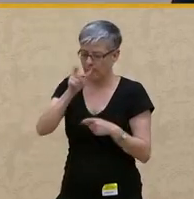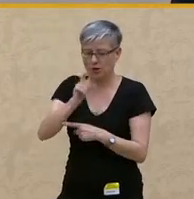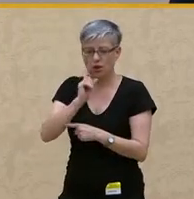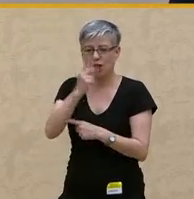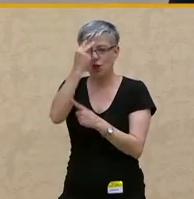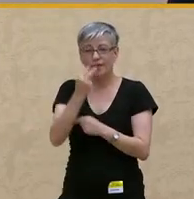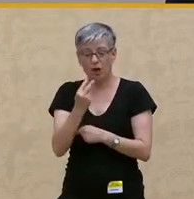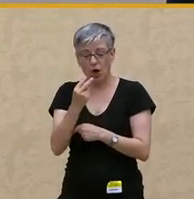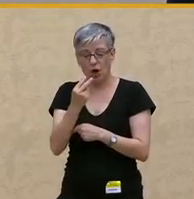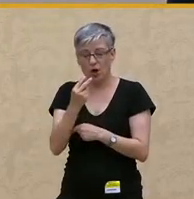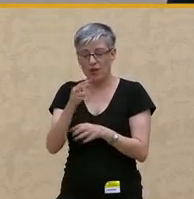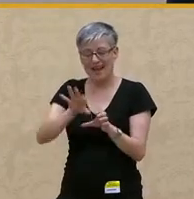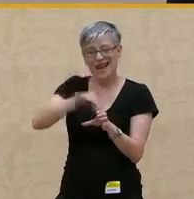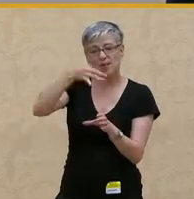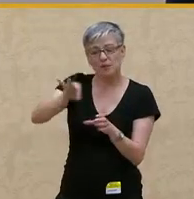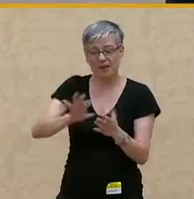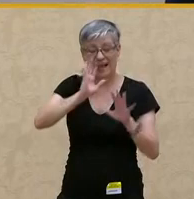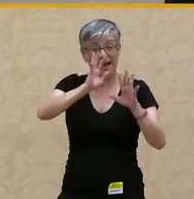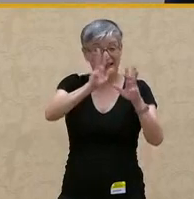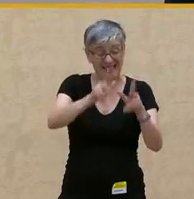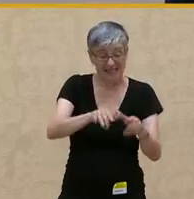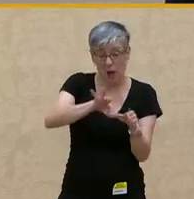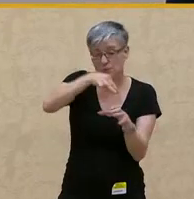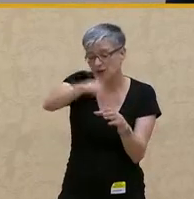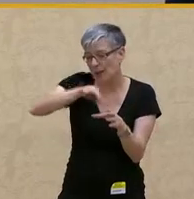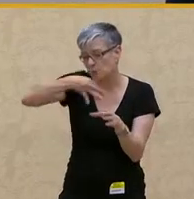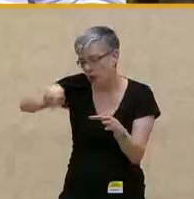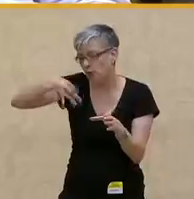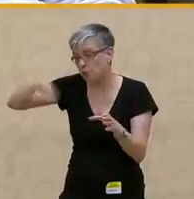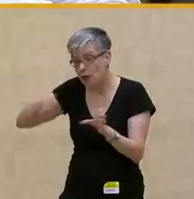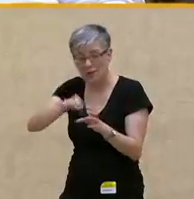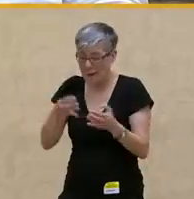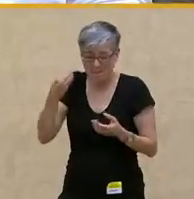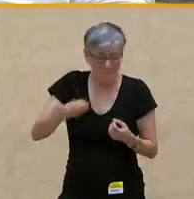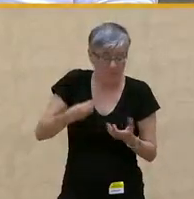expulsado de todas las residencias de Cataluña porque ese tipo de problemática no lo podían